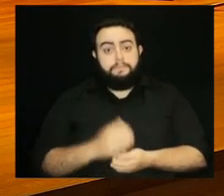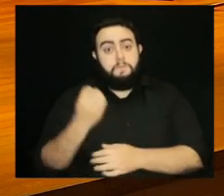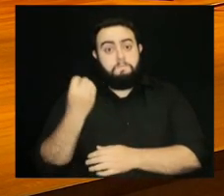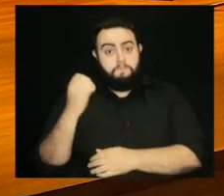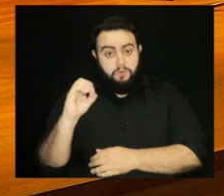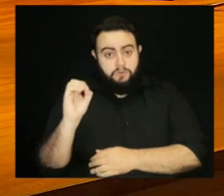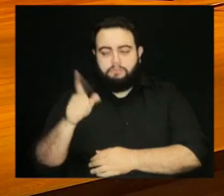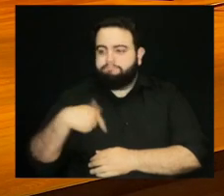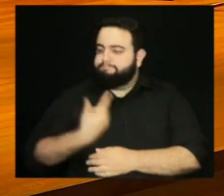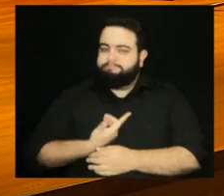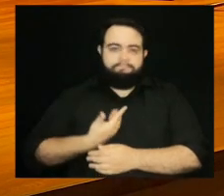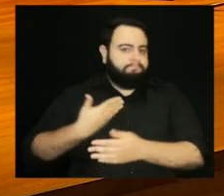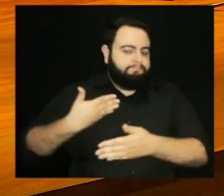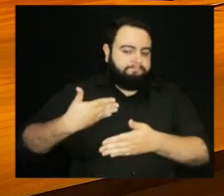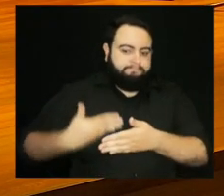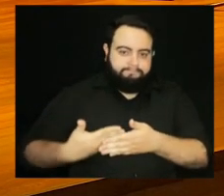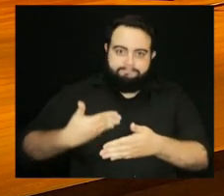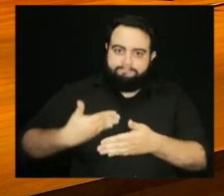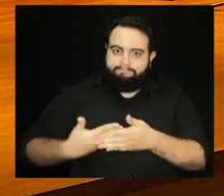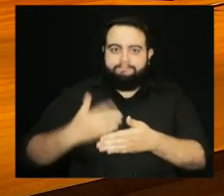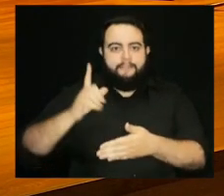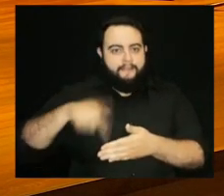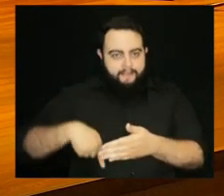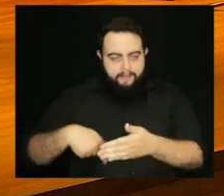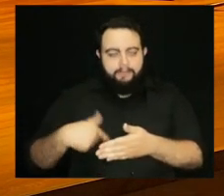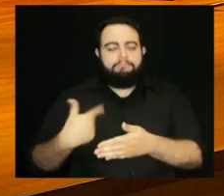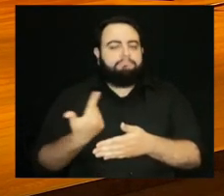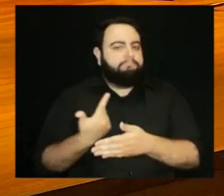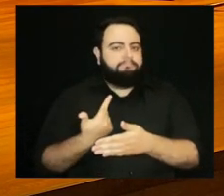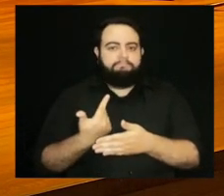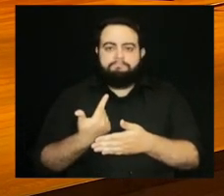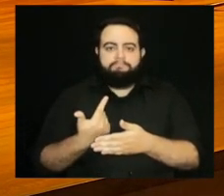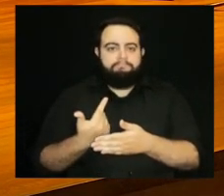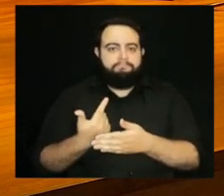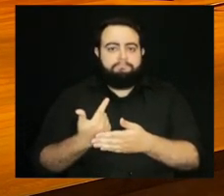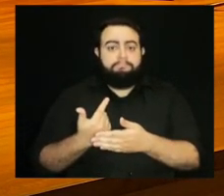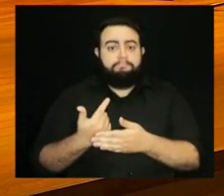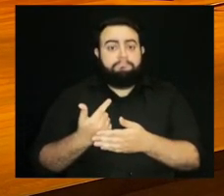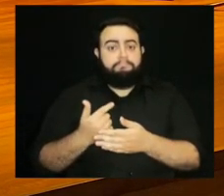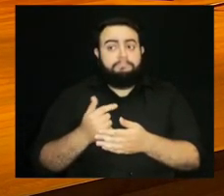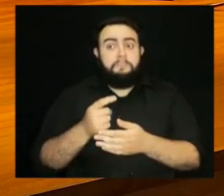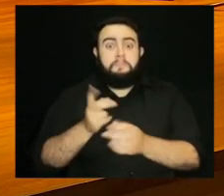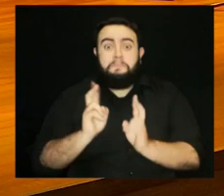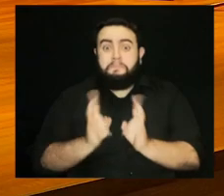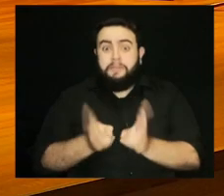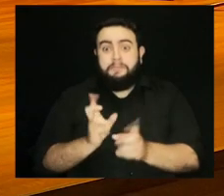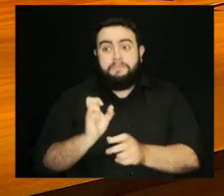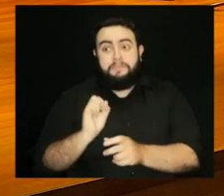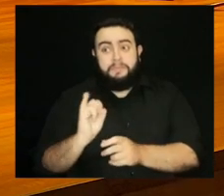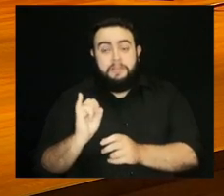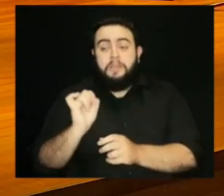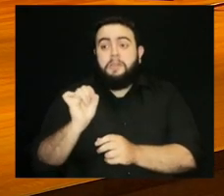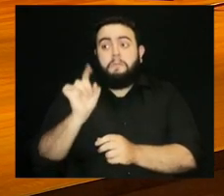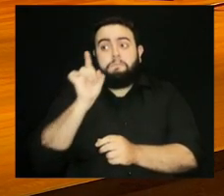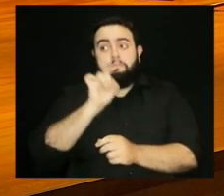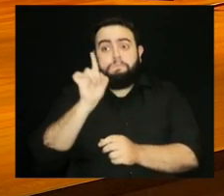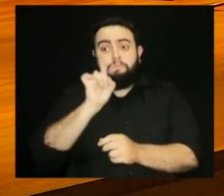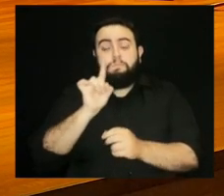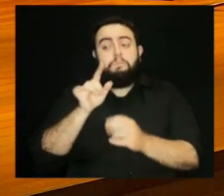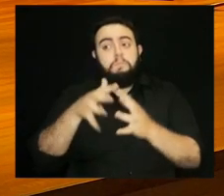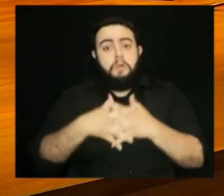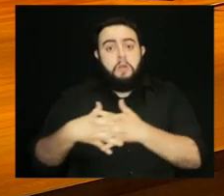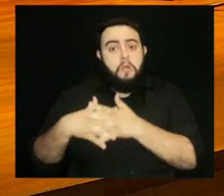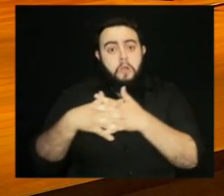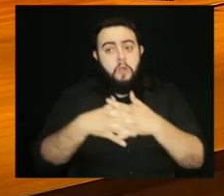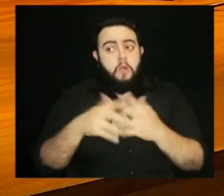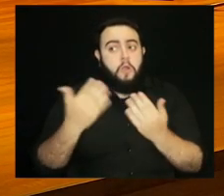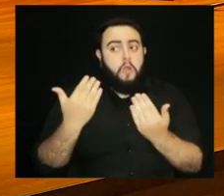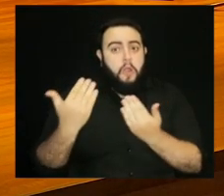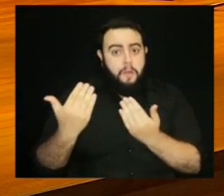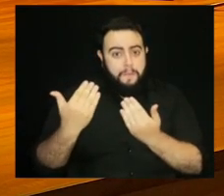recente. É uma cidade muito recente mesmo para padrões americanos né. Se a gente pensar que